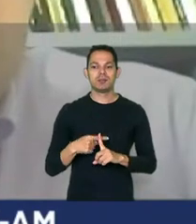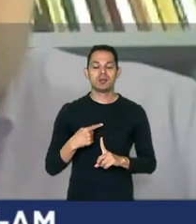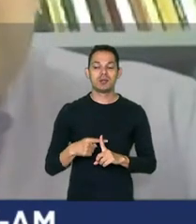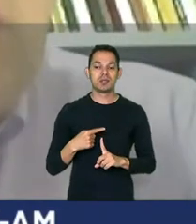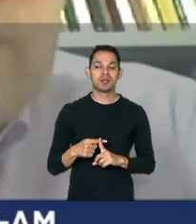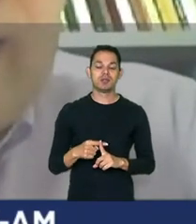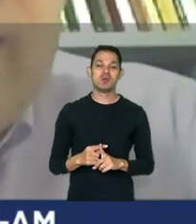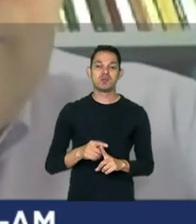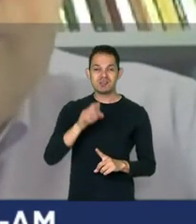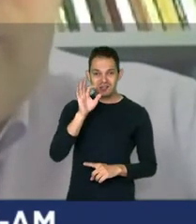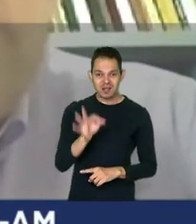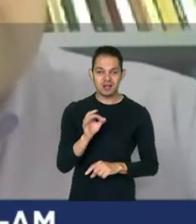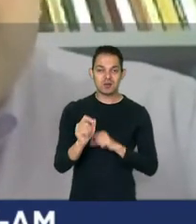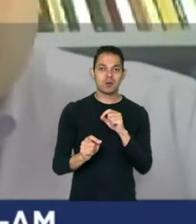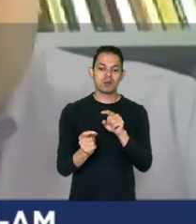NÃO PODEMOS... ATÉ PORQUE O CERTO SERIA FAZER O CONTRÁ